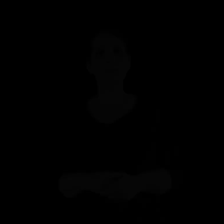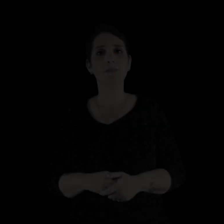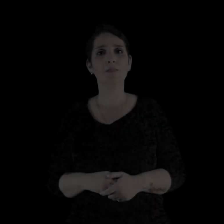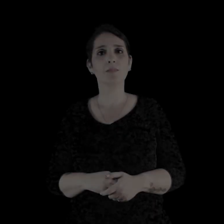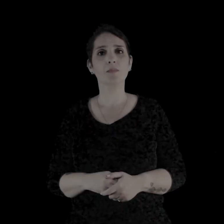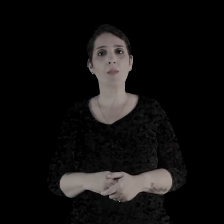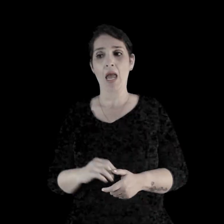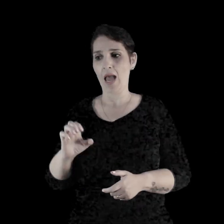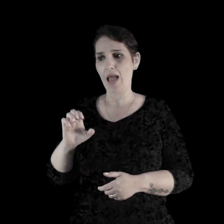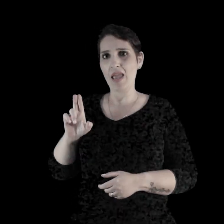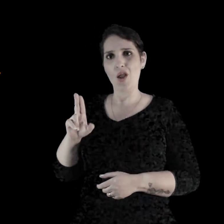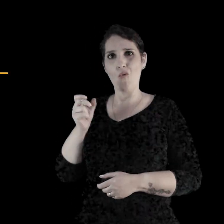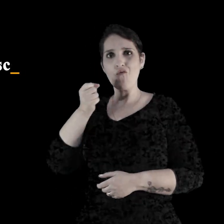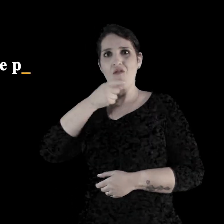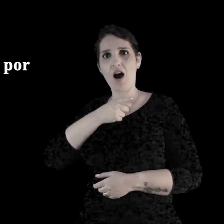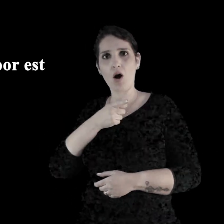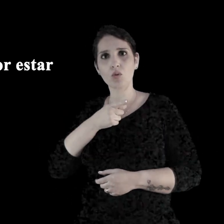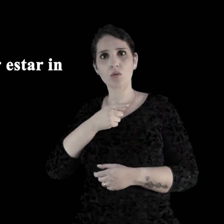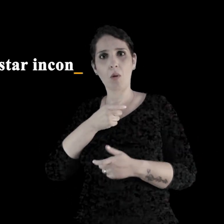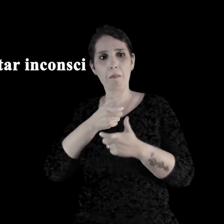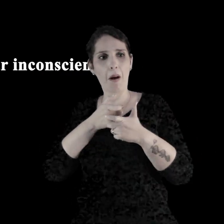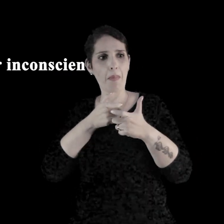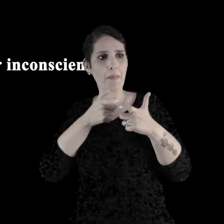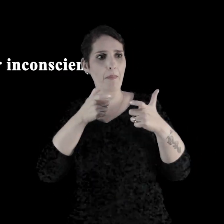O falso eu cresce por estar inconsciente.